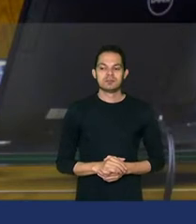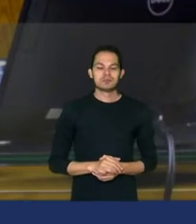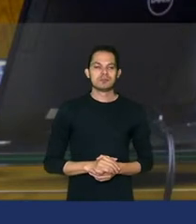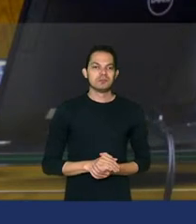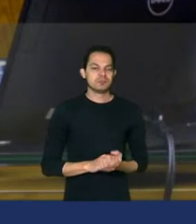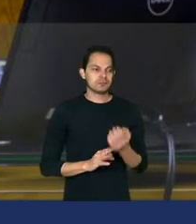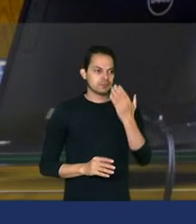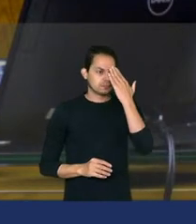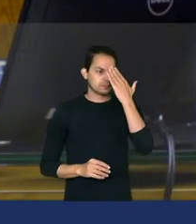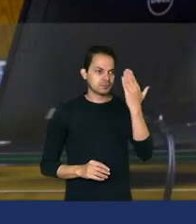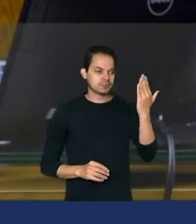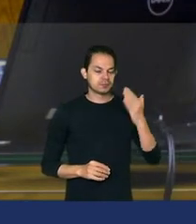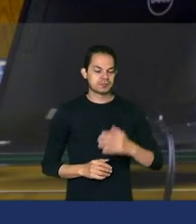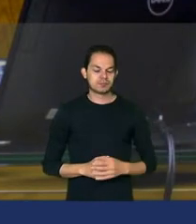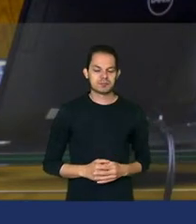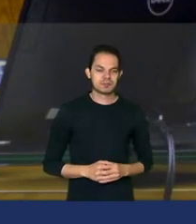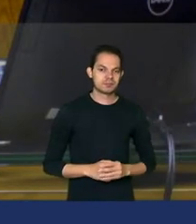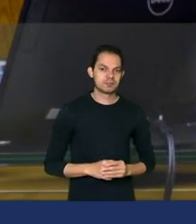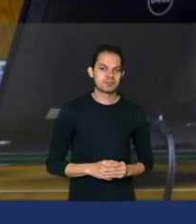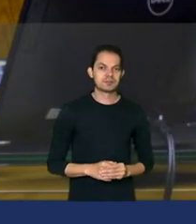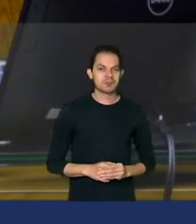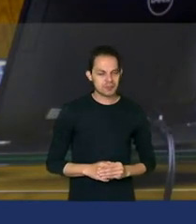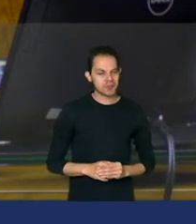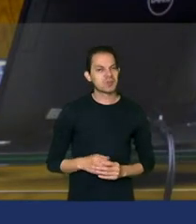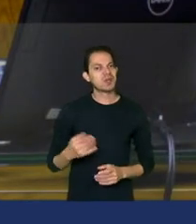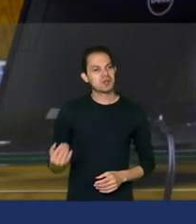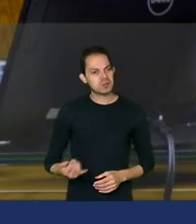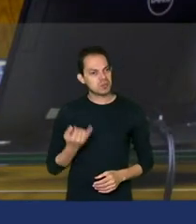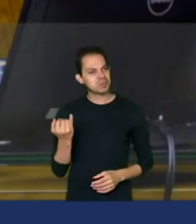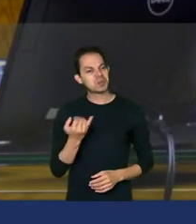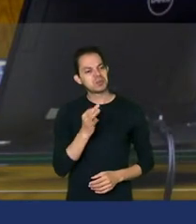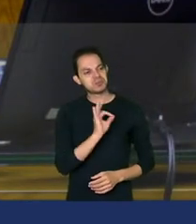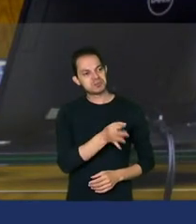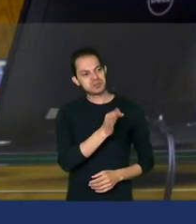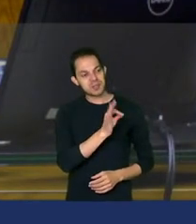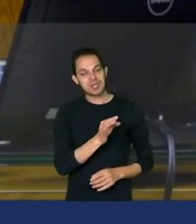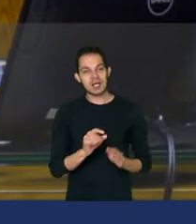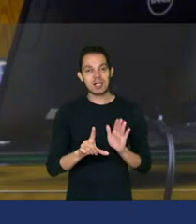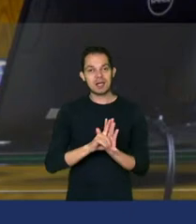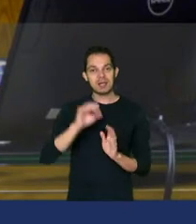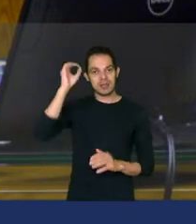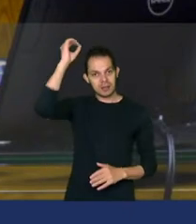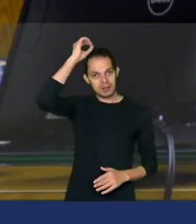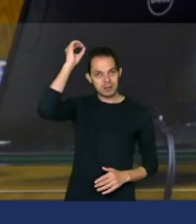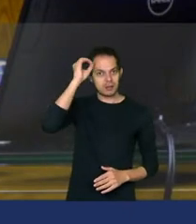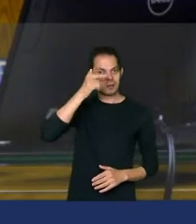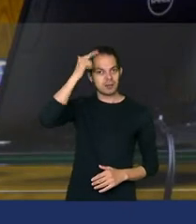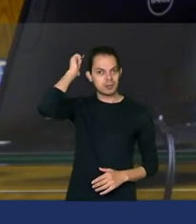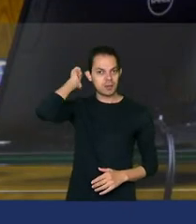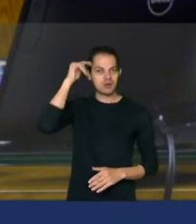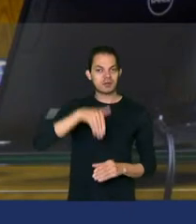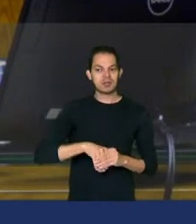CÉLIO MOURA. -- [PRESIDENTE]: OBRIGADO, DEPUTADO GUIMARÃES, É MUITO IMPORTANTE MESMO A